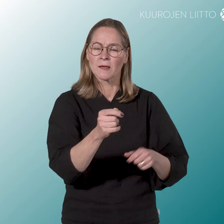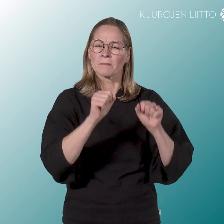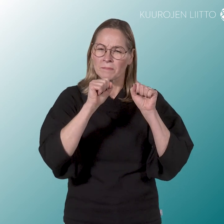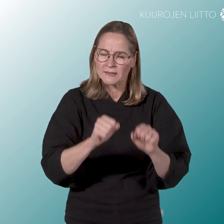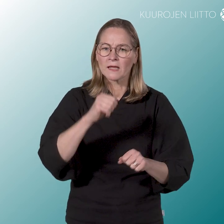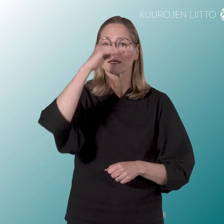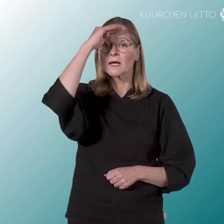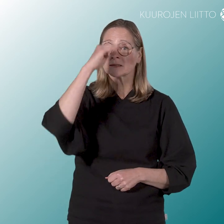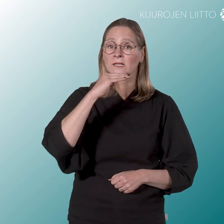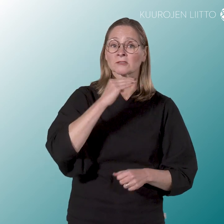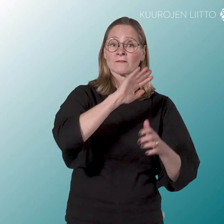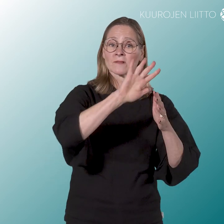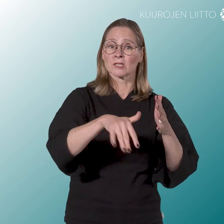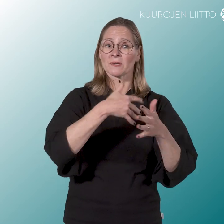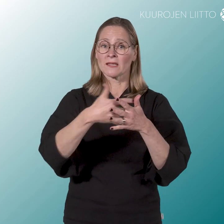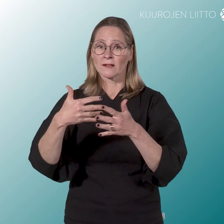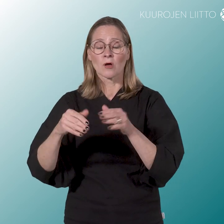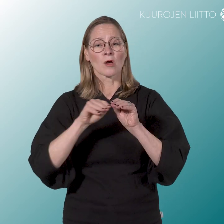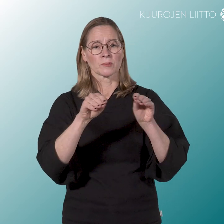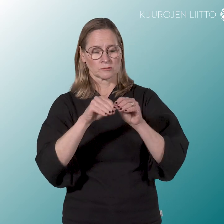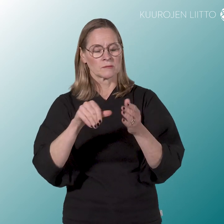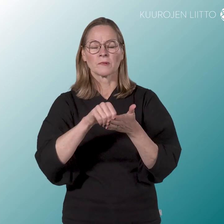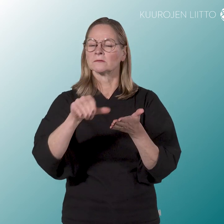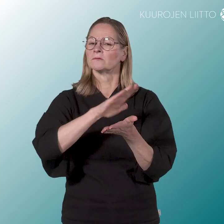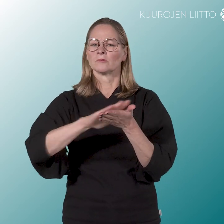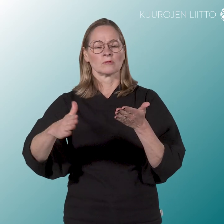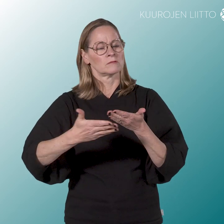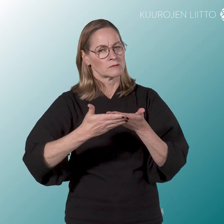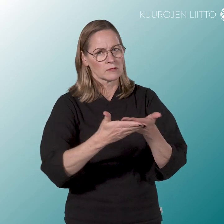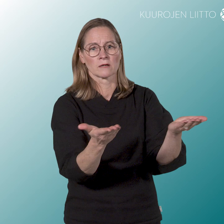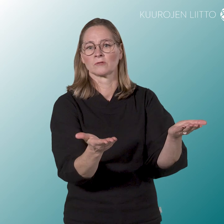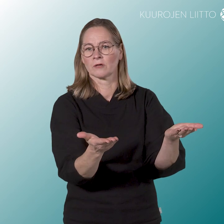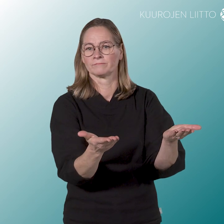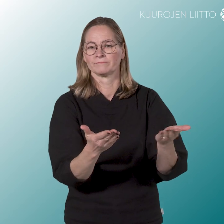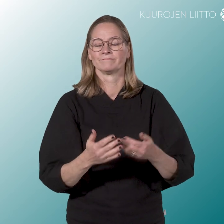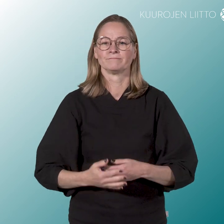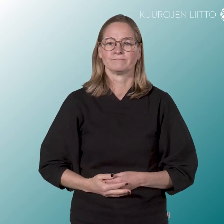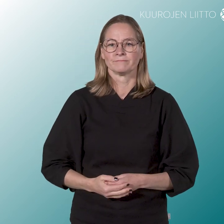tulee tarjota maksutonta kansallisten viittomakielten opetusta.